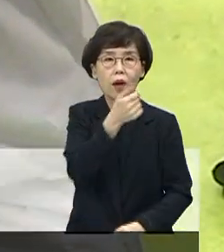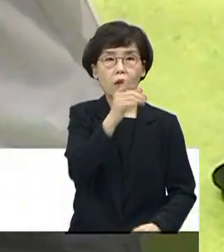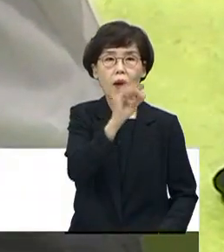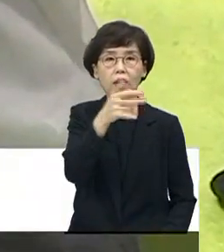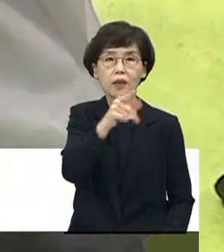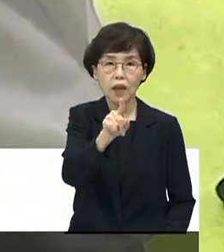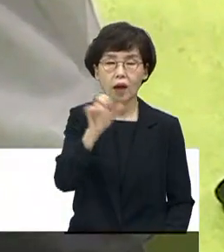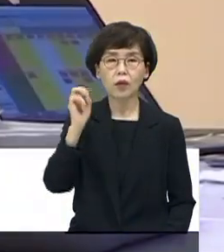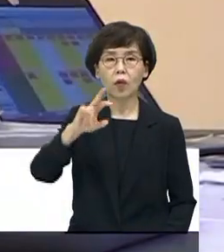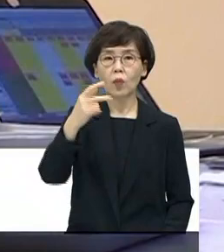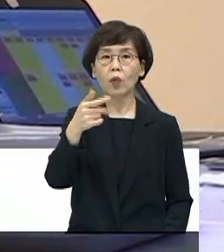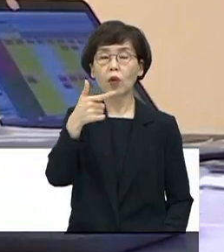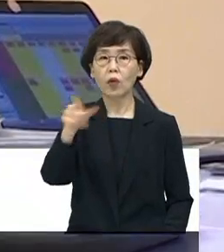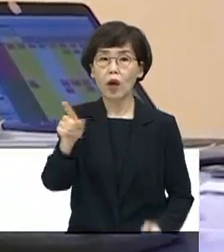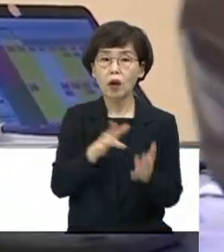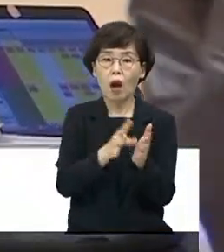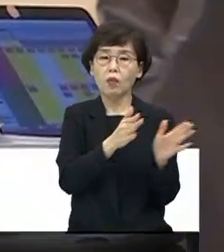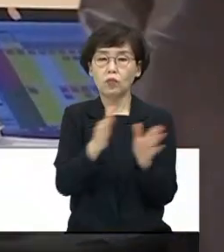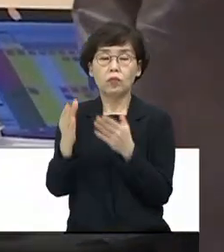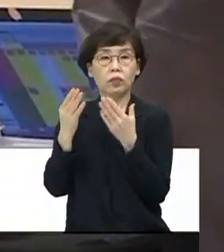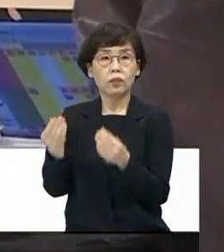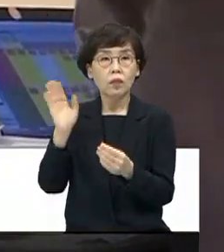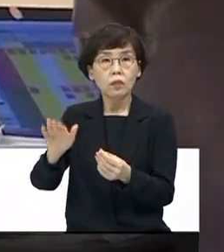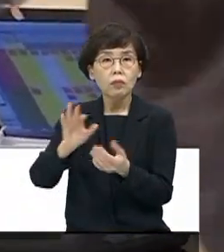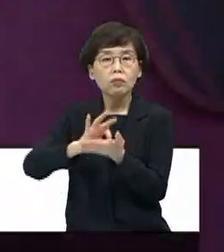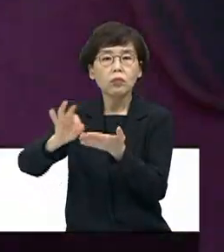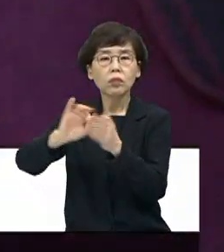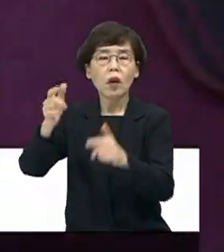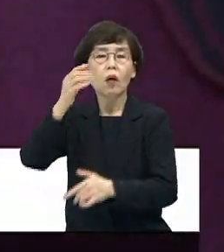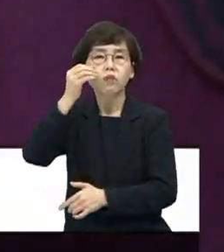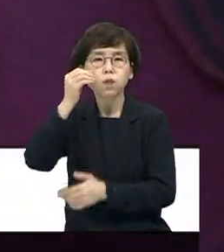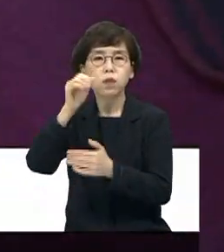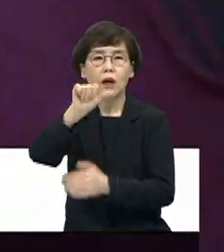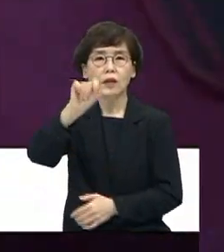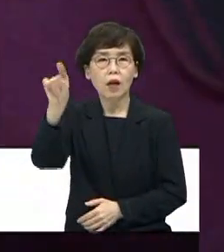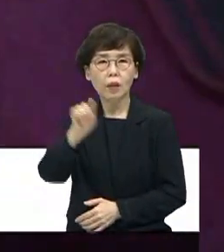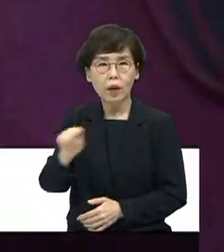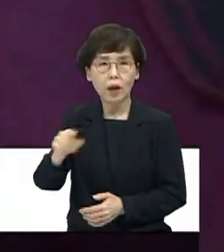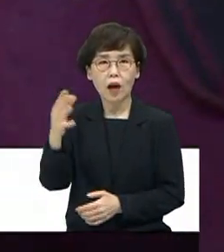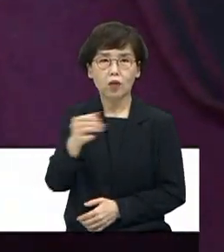모더나 백신을 확보해 놓고도 쓰지도 않는 백신까지 움켜쥐고 있던 미국에 대해